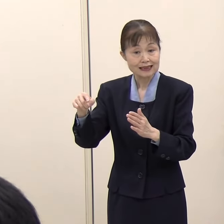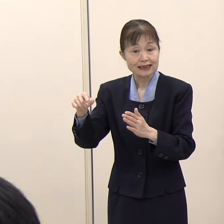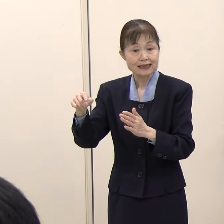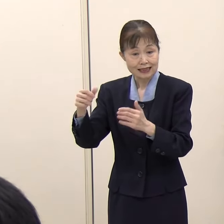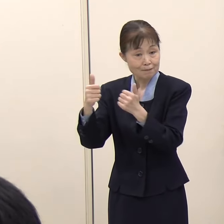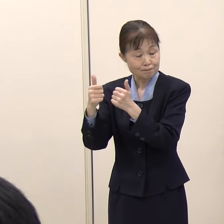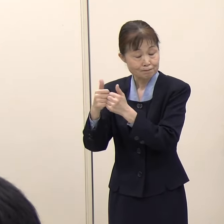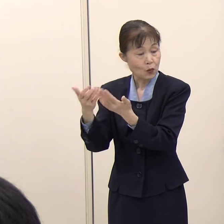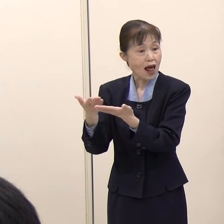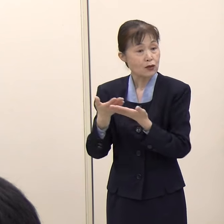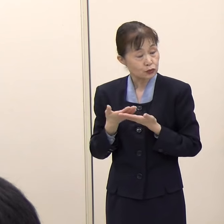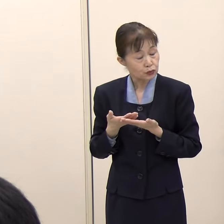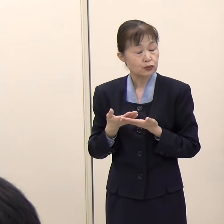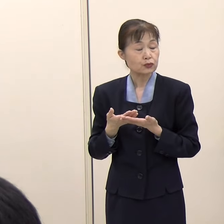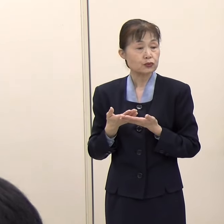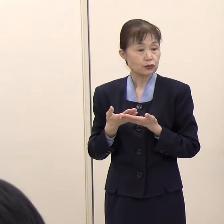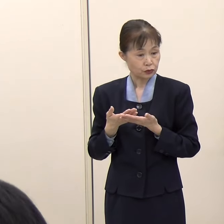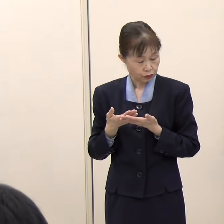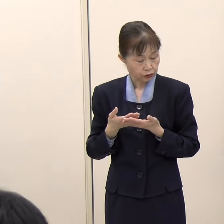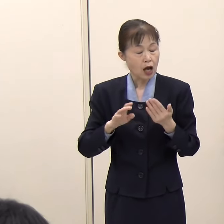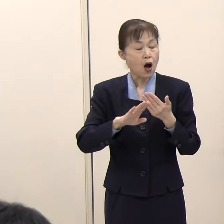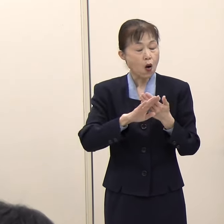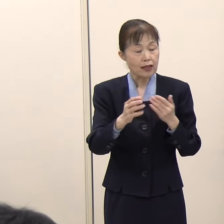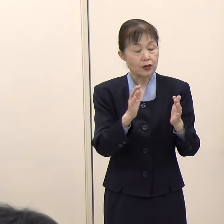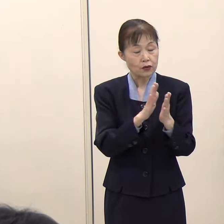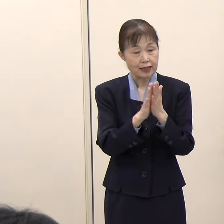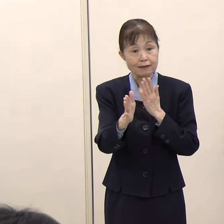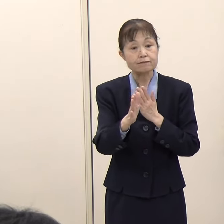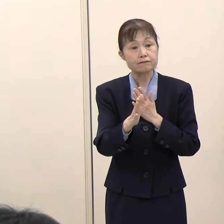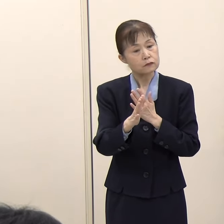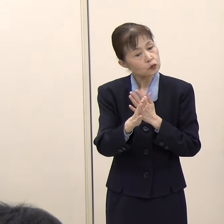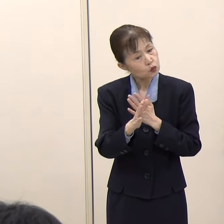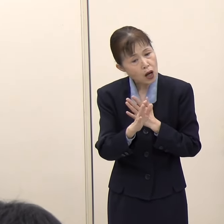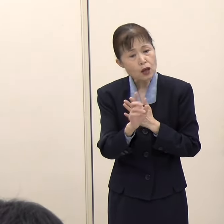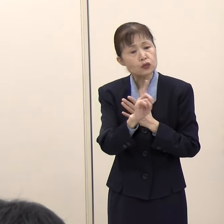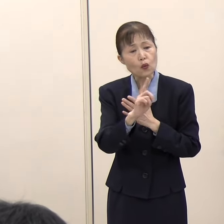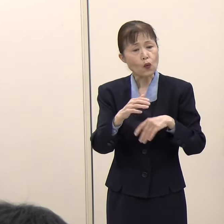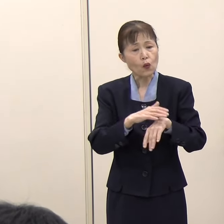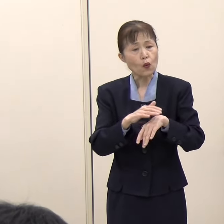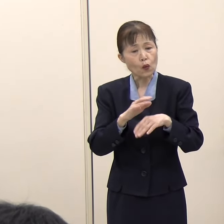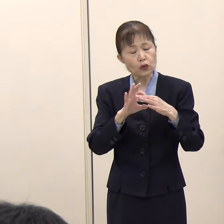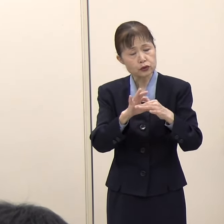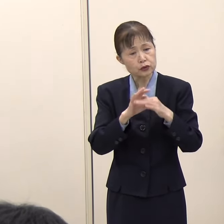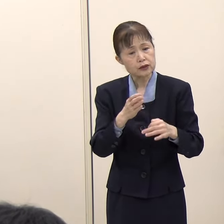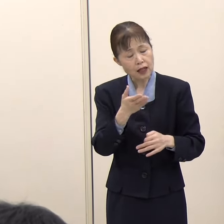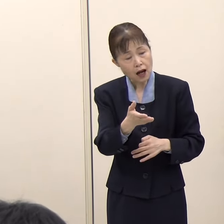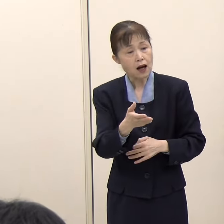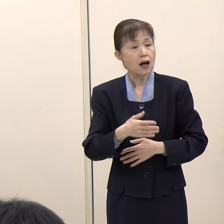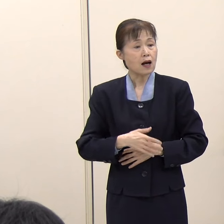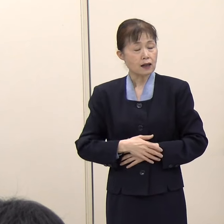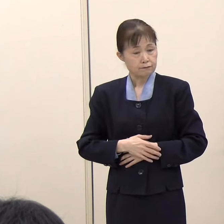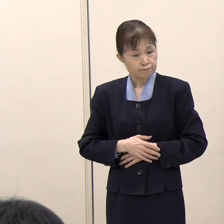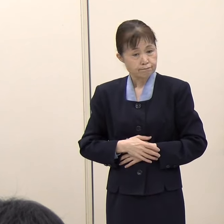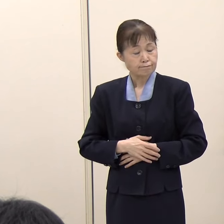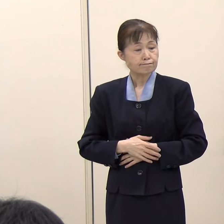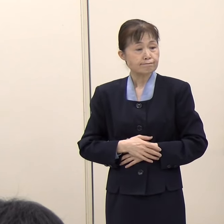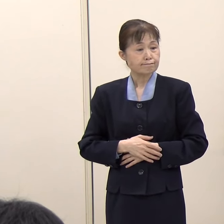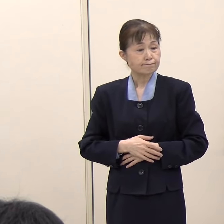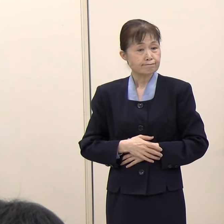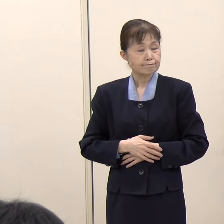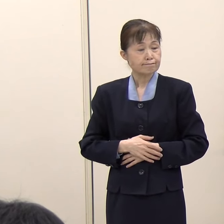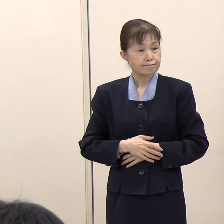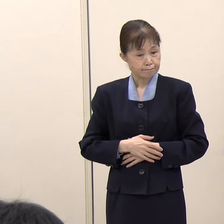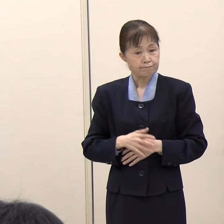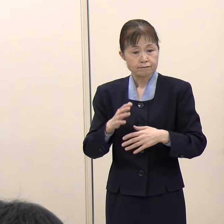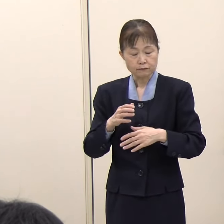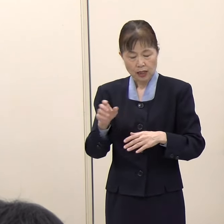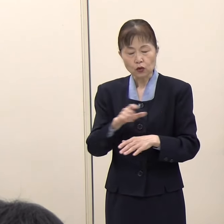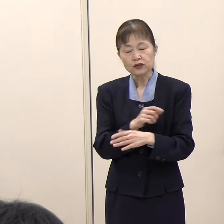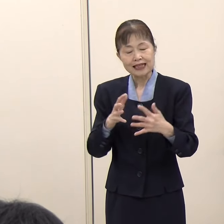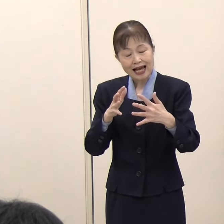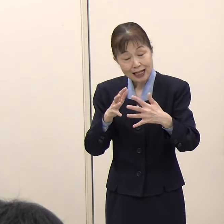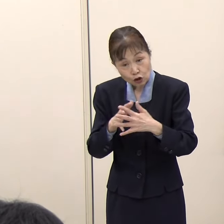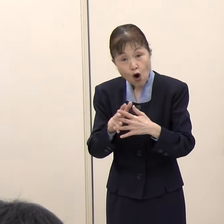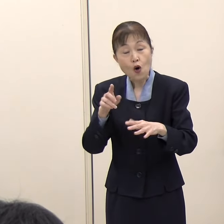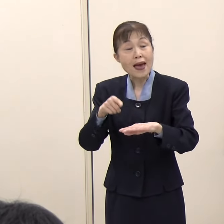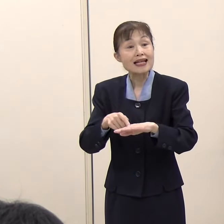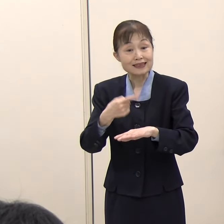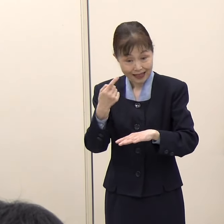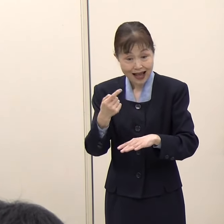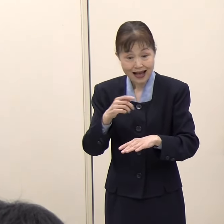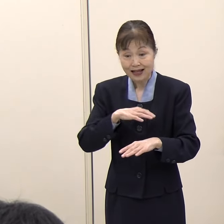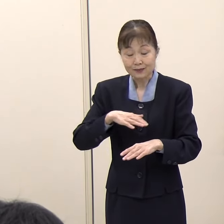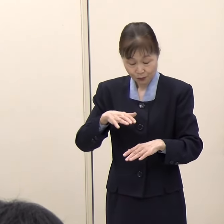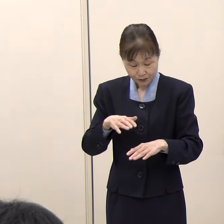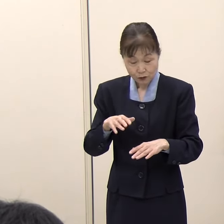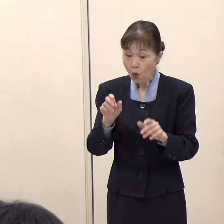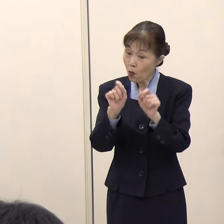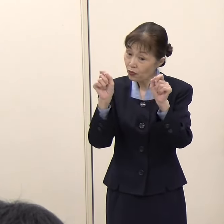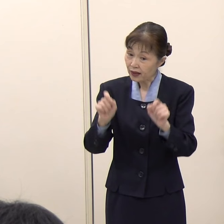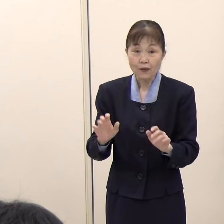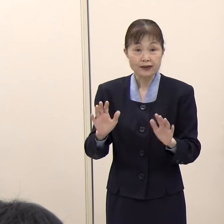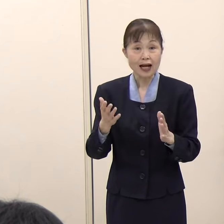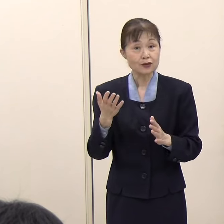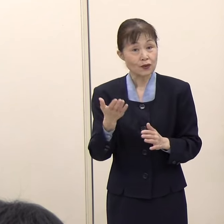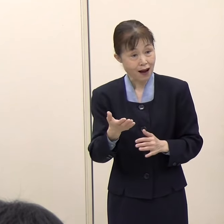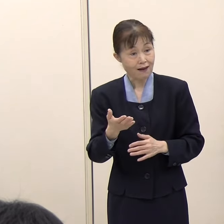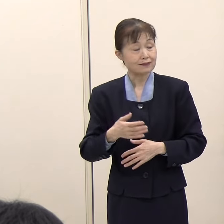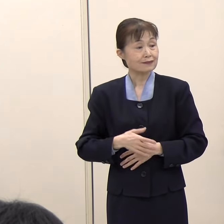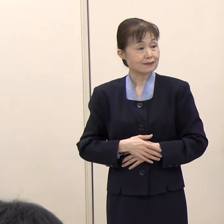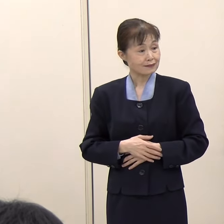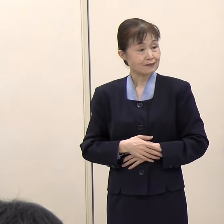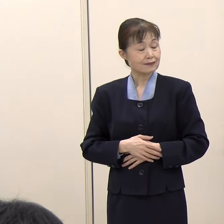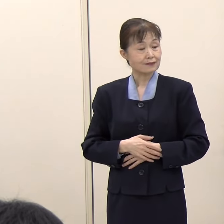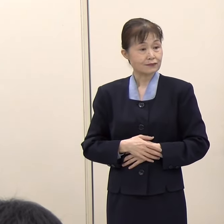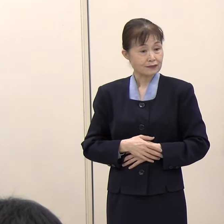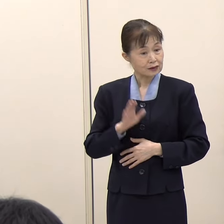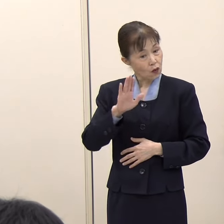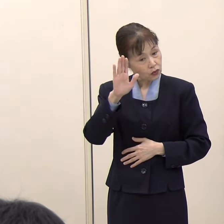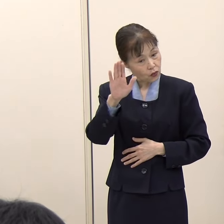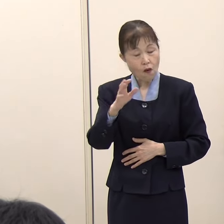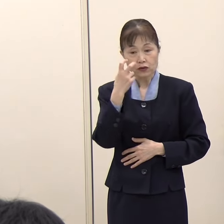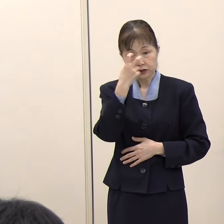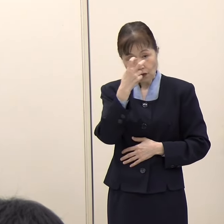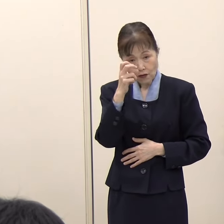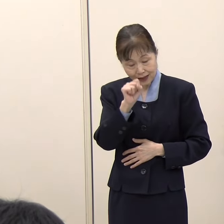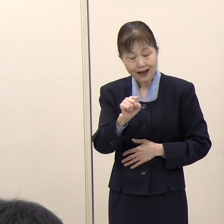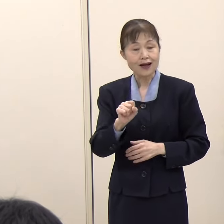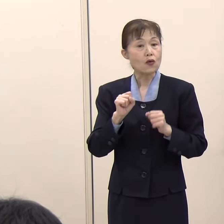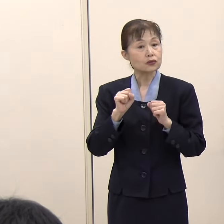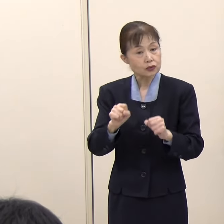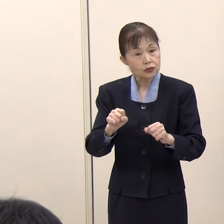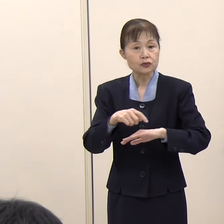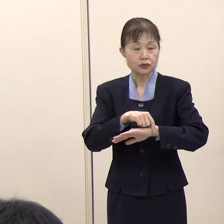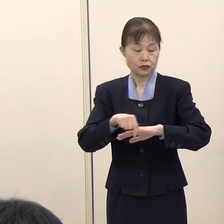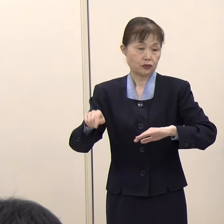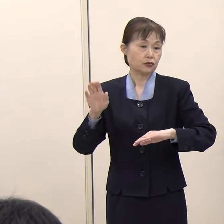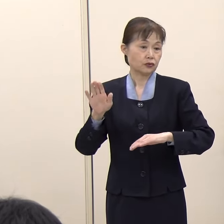このことについて他県においてどのような手続きを取られているのか、本当に透明性の点において問題はないのか、そういったことについて今後調査をしてまいりたいと考えます。